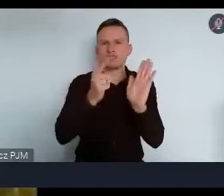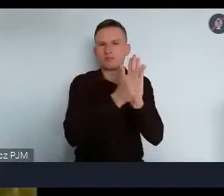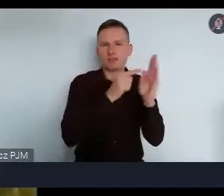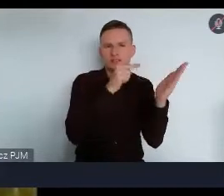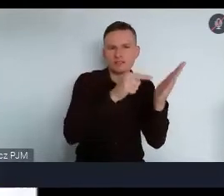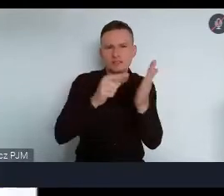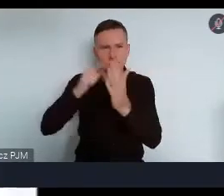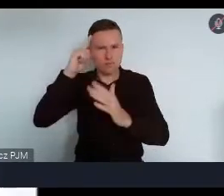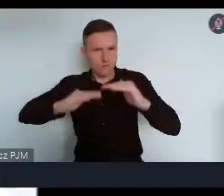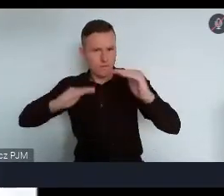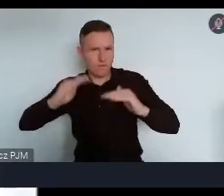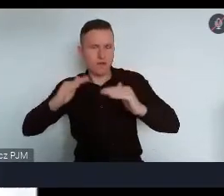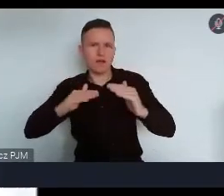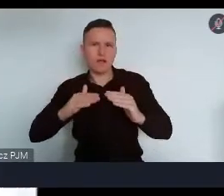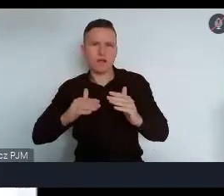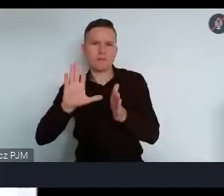Organizacji Narodów Zjednoczonych.